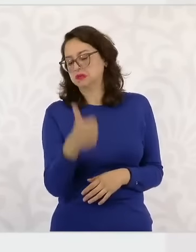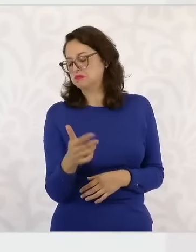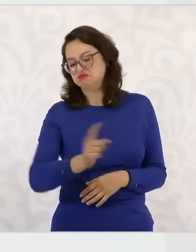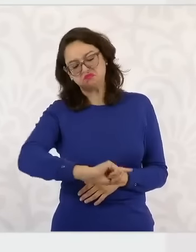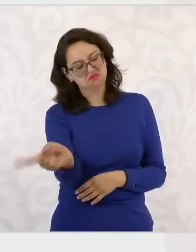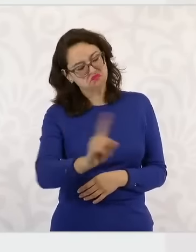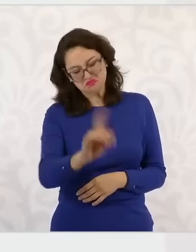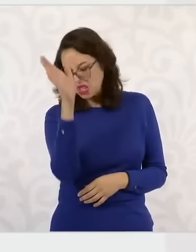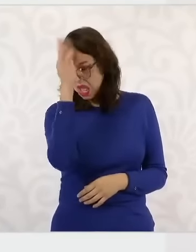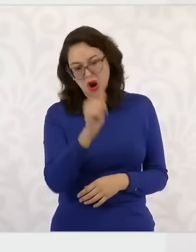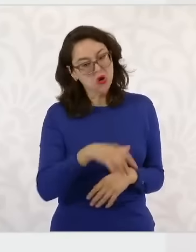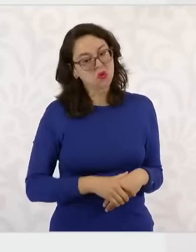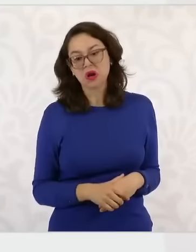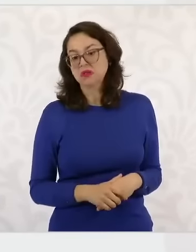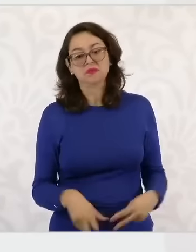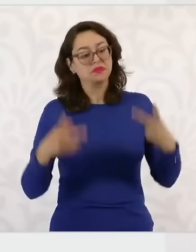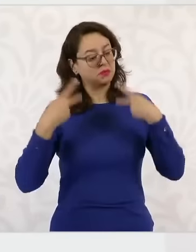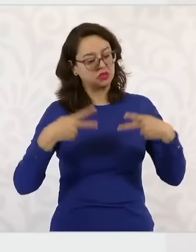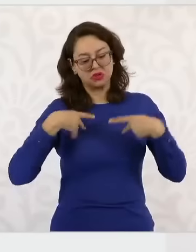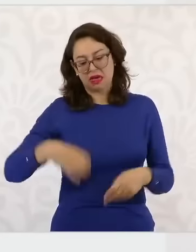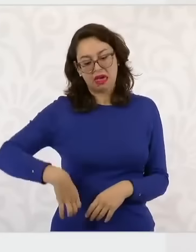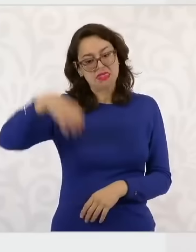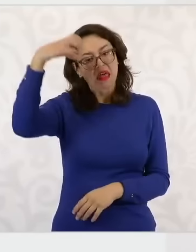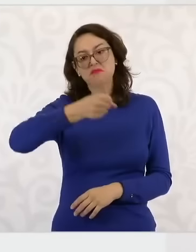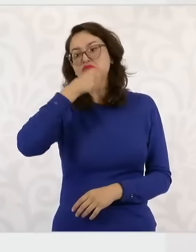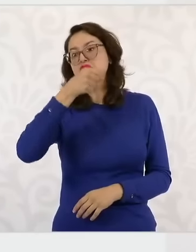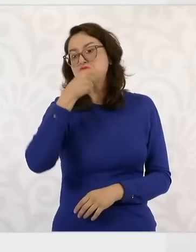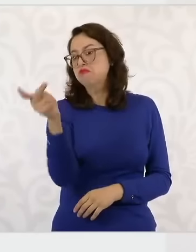que ellos no están de acuerdo con que todos los adultos mayores tengan apoyo. Ellos no